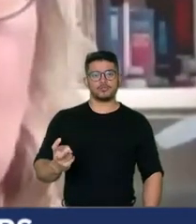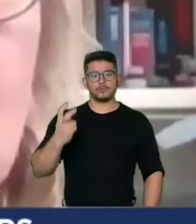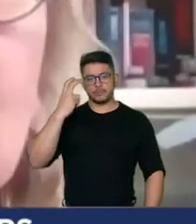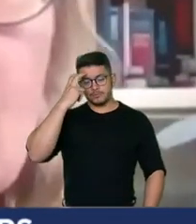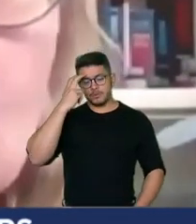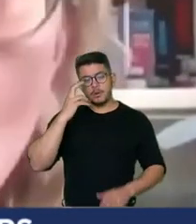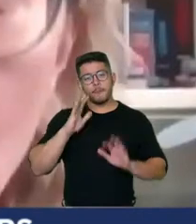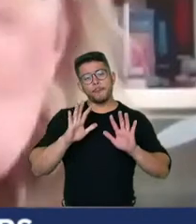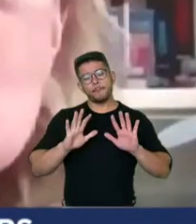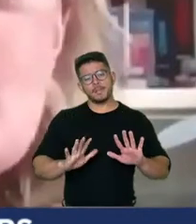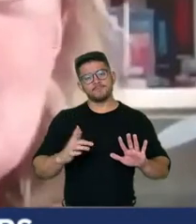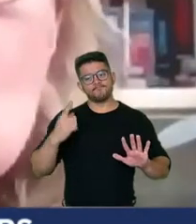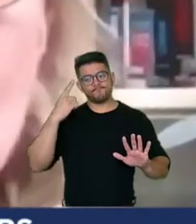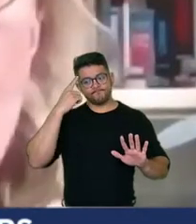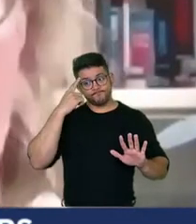MULTIRACIAL, MÚLTIPLO, E